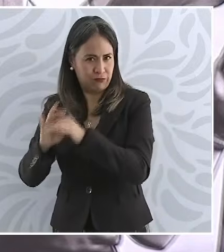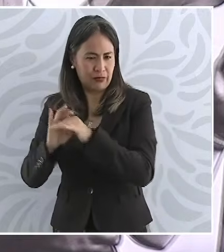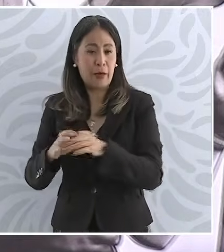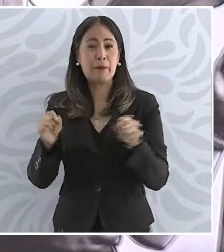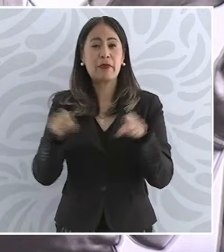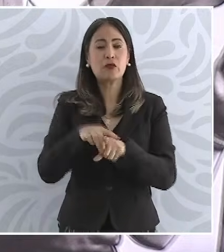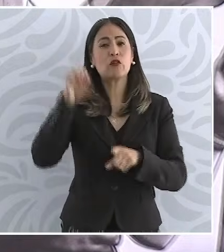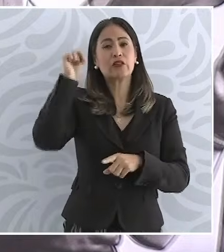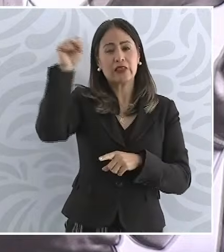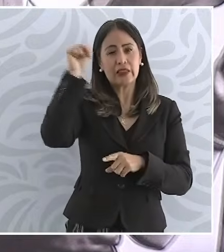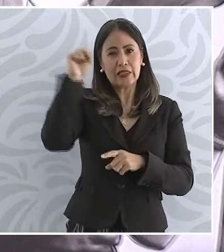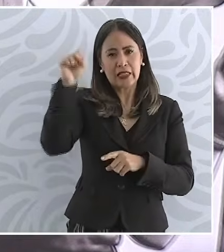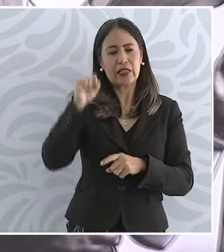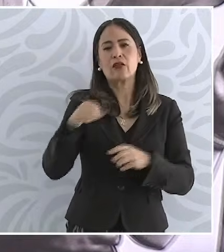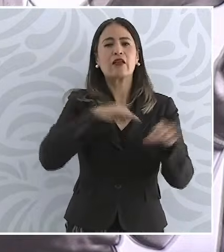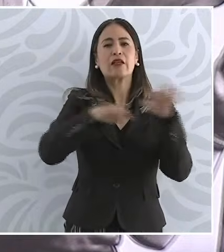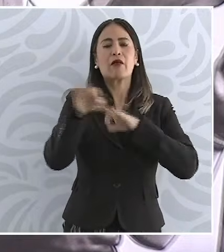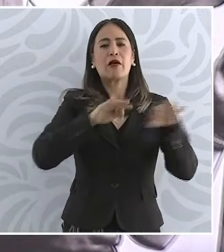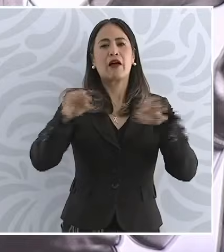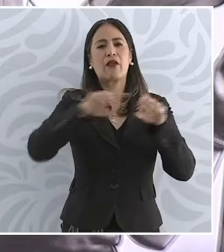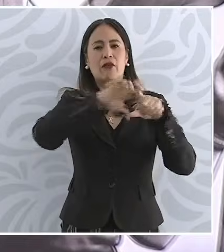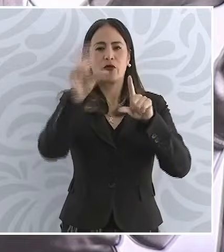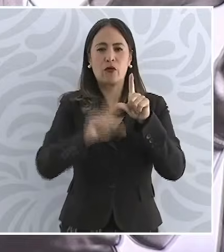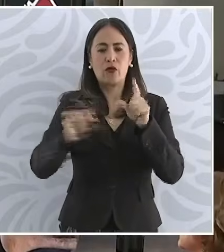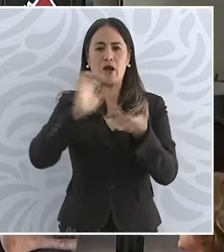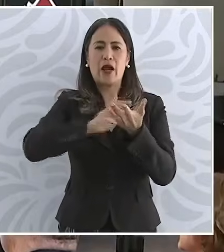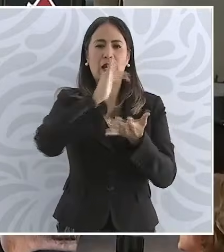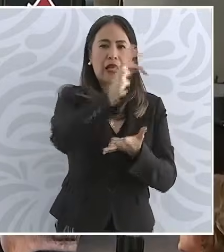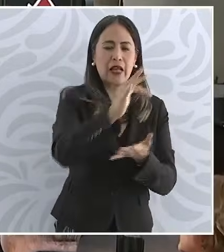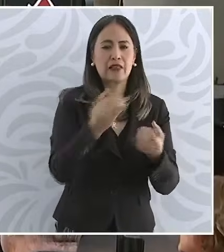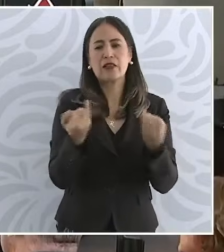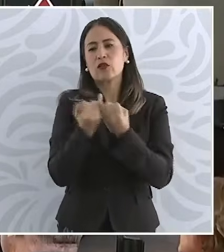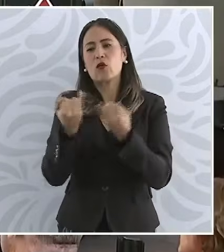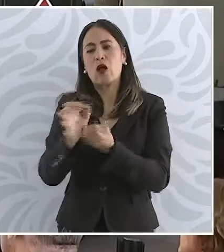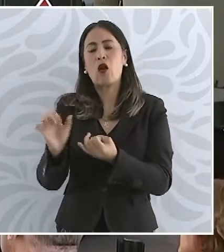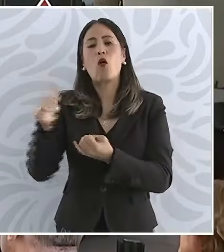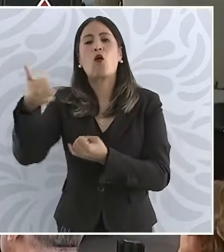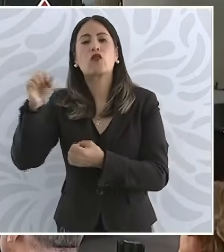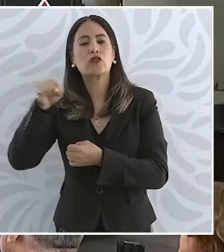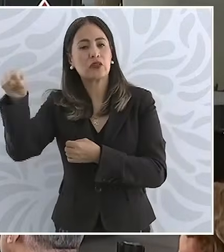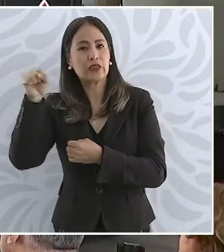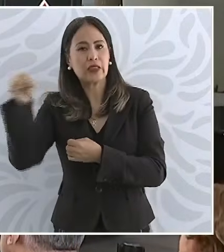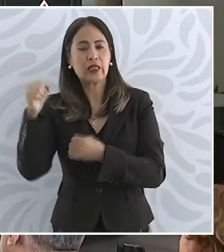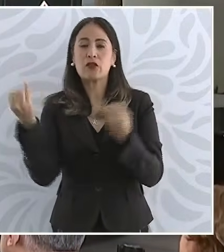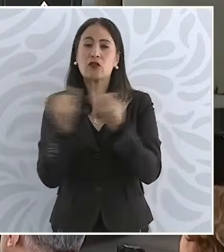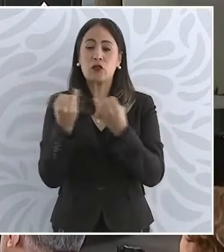de la República Mexicana y a otros compañeros sindicalistas que con gran responsabilidad y